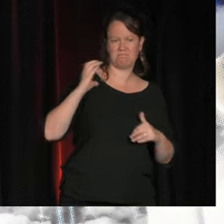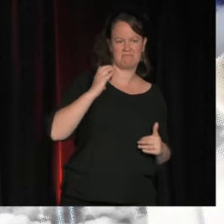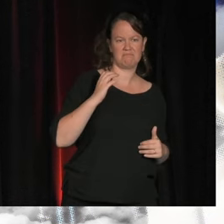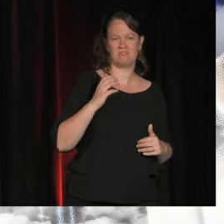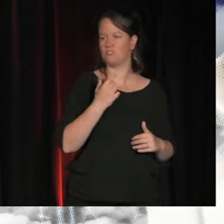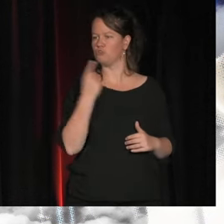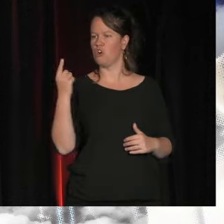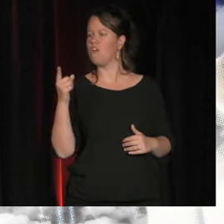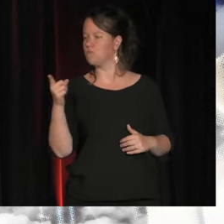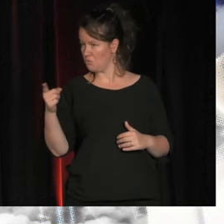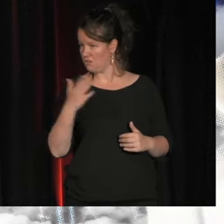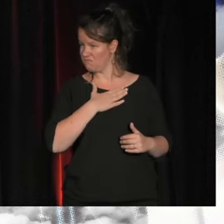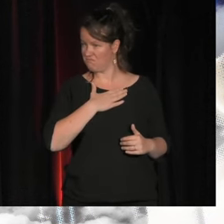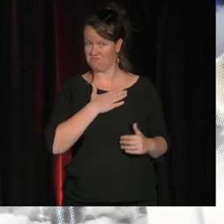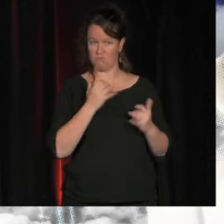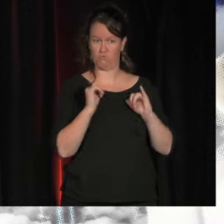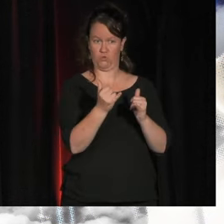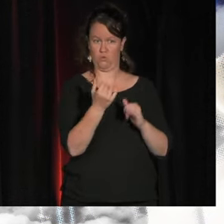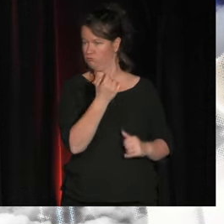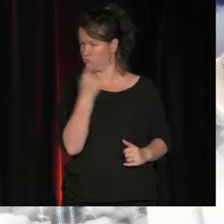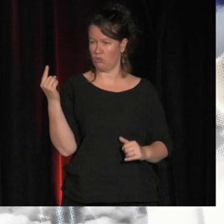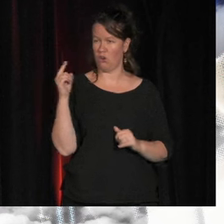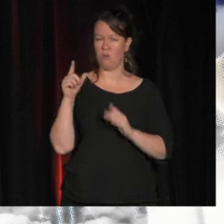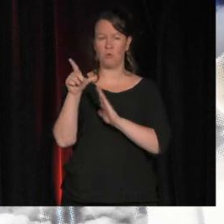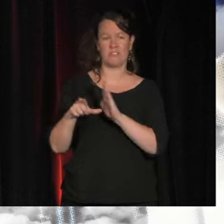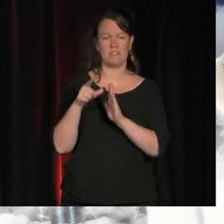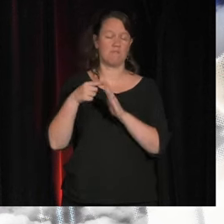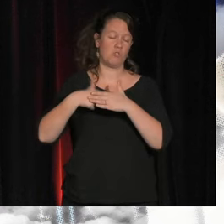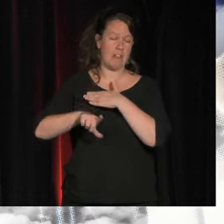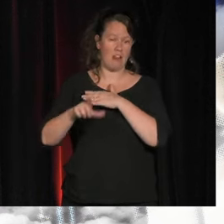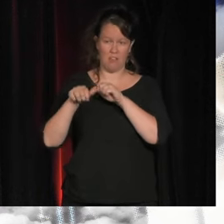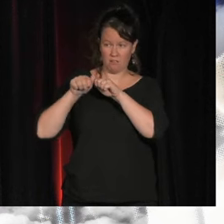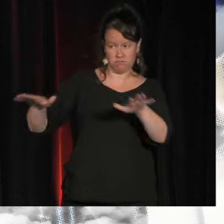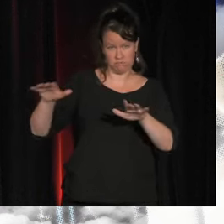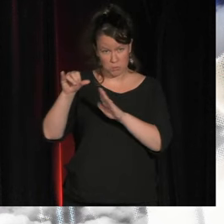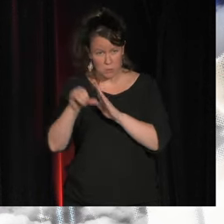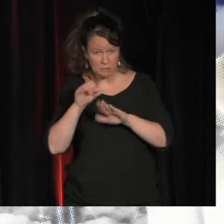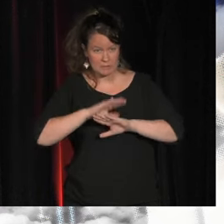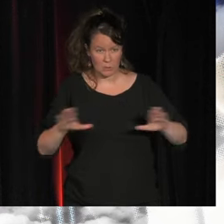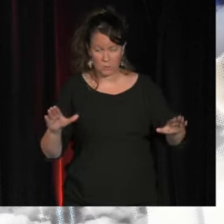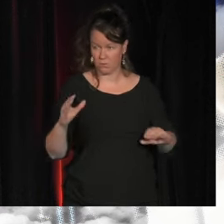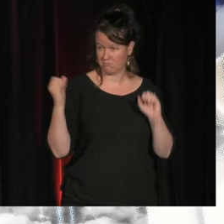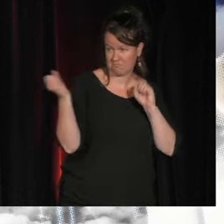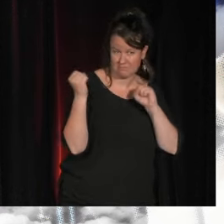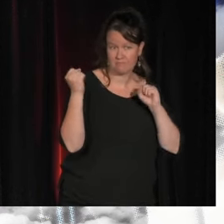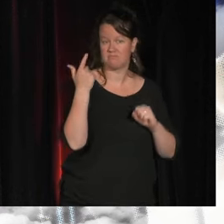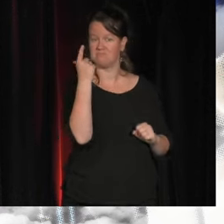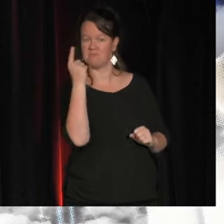d'exclusivité avec YouTube", mais là, on se dit : "Il n'y a pas eu d'effort pour créer une scène vraiment amateurs ou quoi".